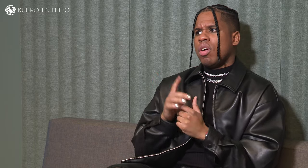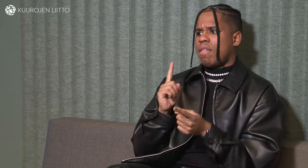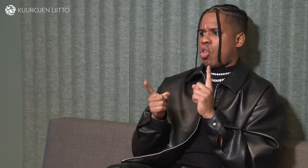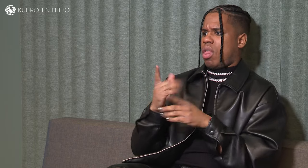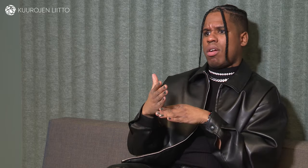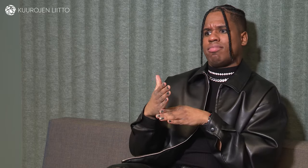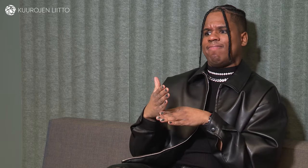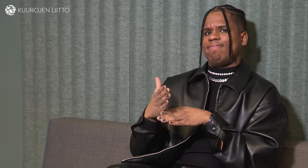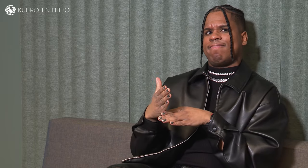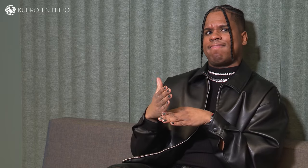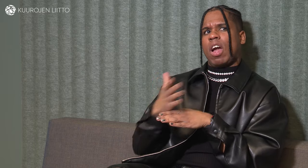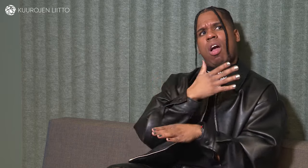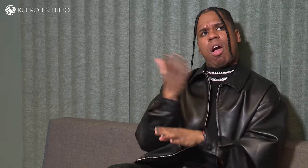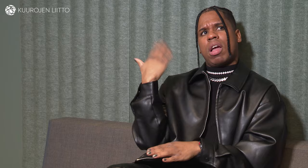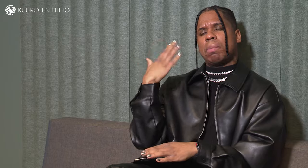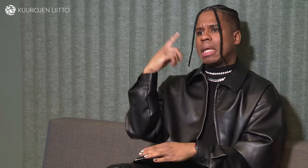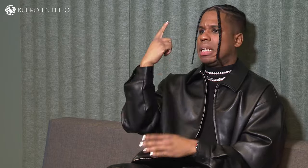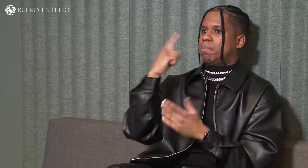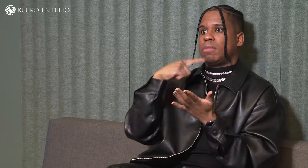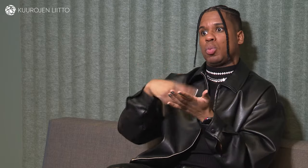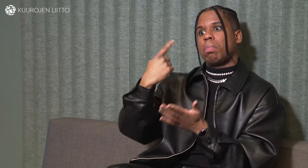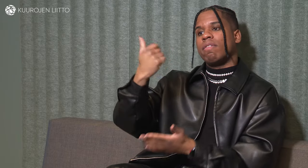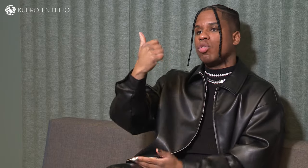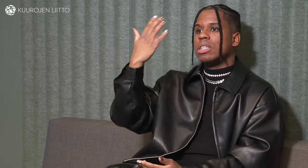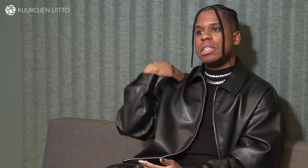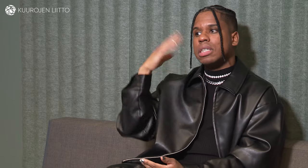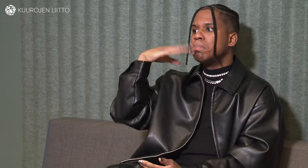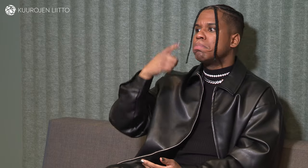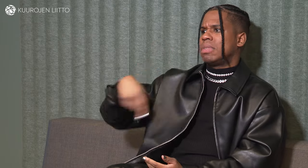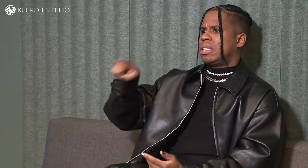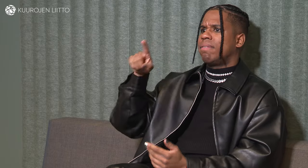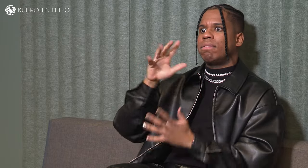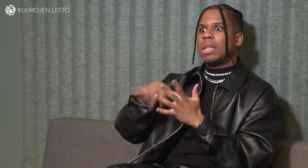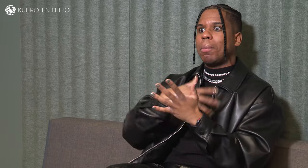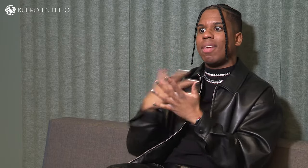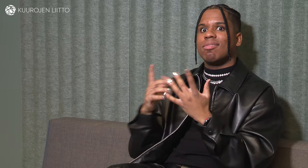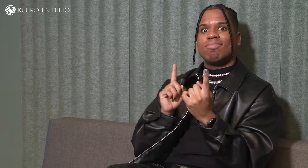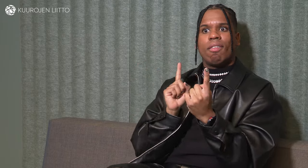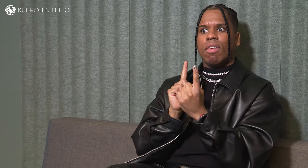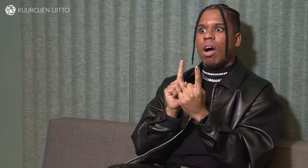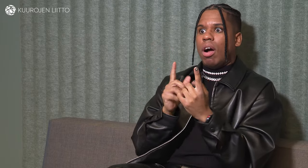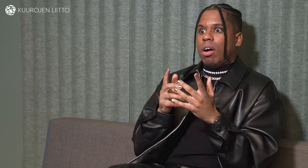Esimerkiksi vielä kymmenen vuotta sitten ihmiset tuntuivat jähmettyvän joka kerta, - kun he törmäsivät viittomakieliseen henkilöön -